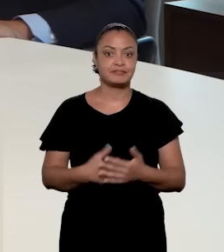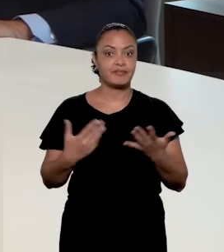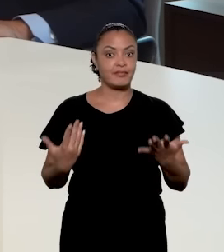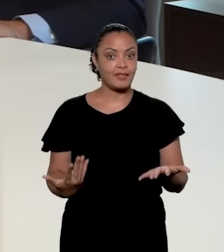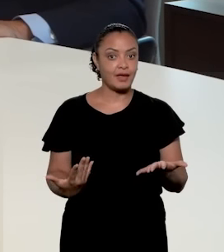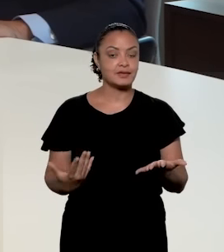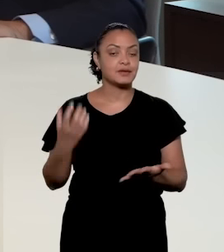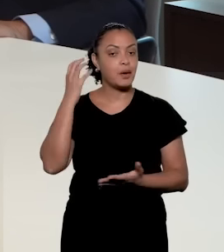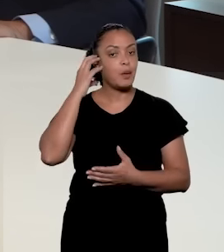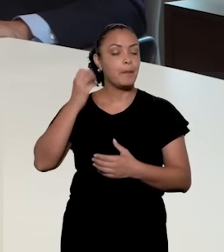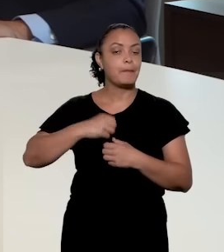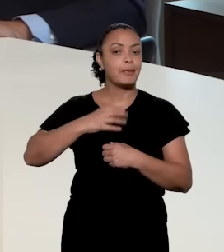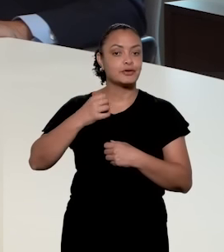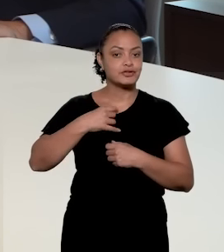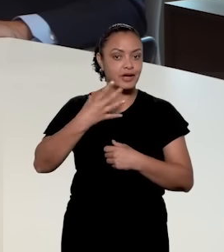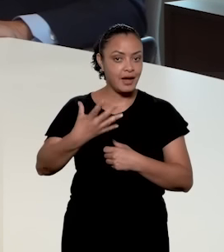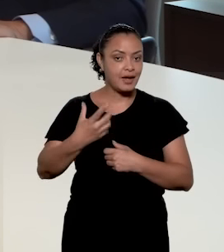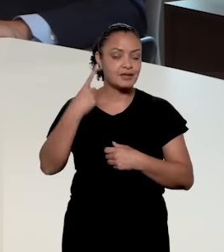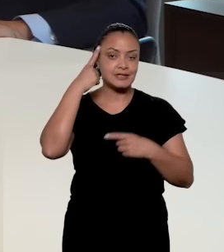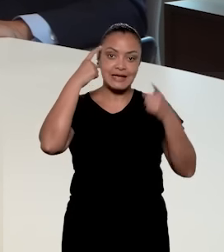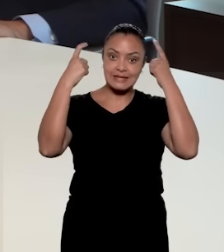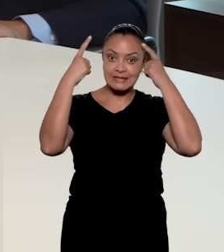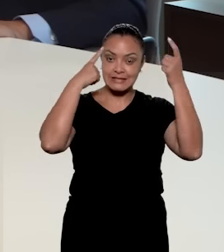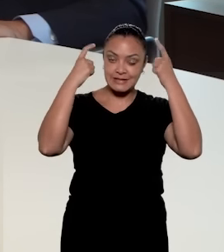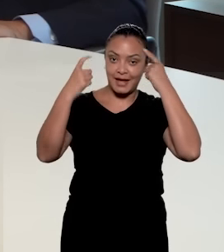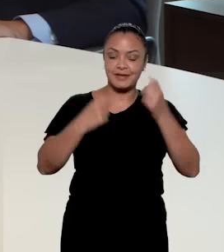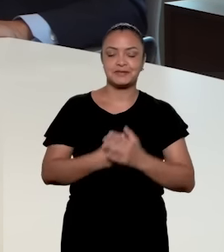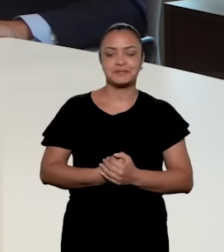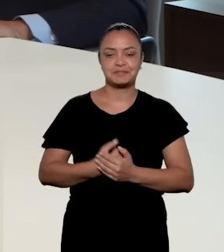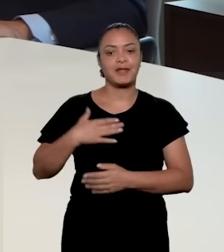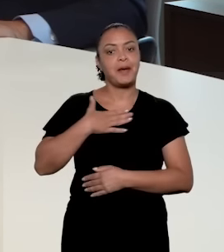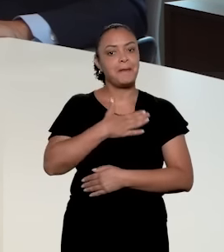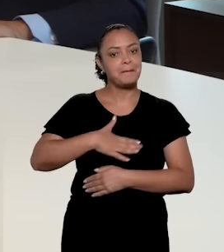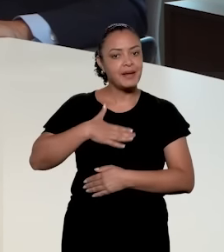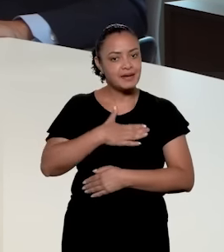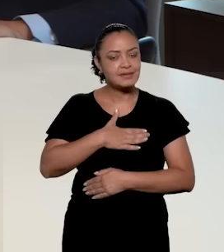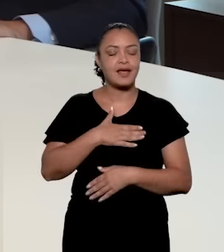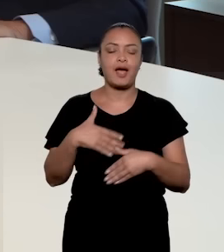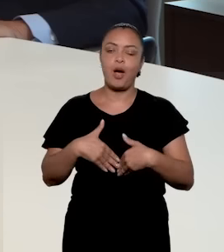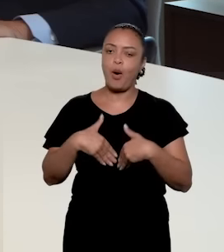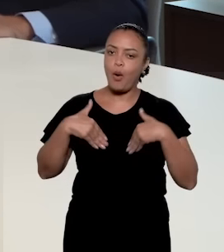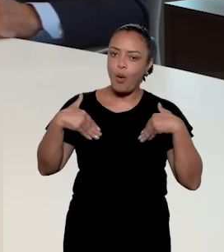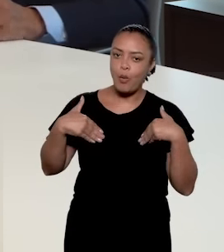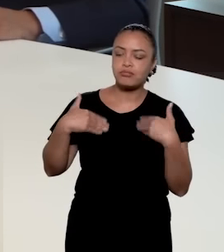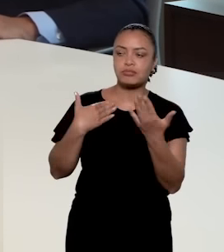E esse foi mais um episódio do Insights. E eu tive o prazer e a honra de conversar